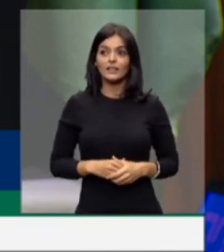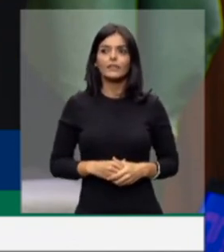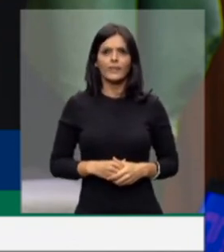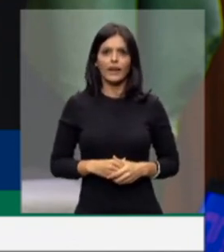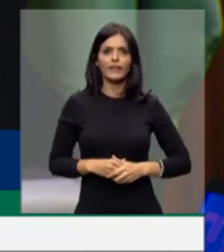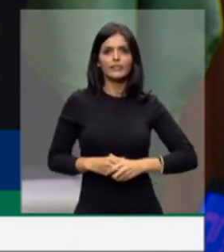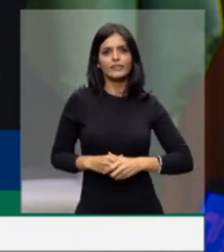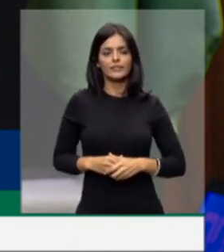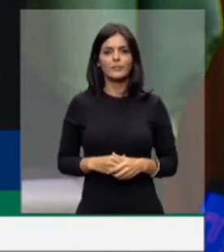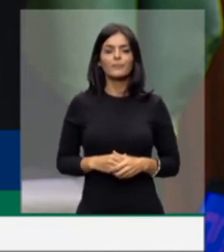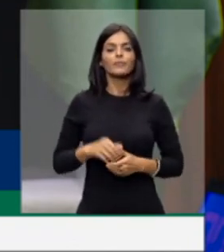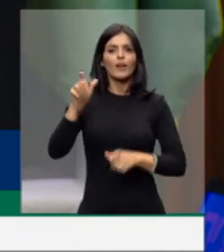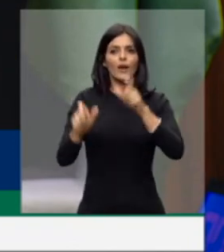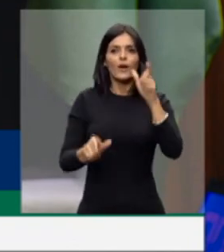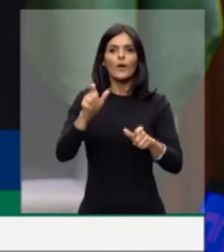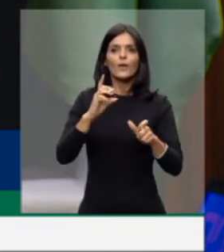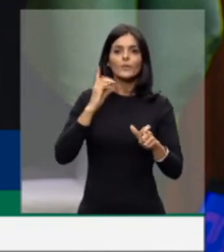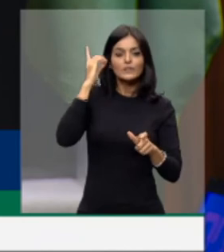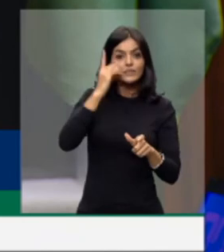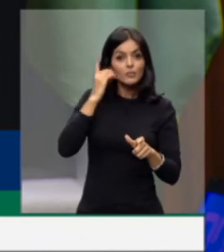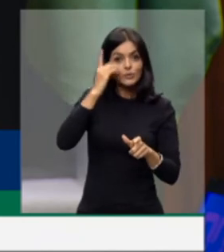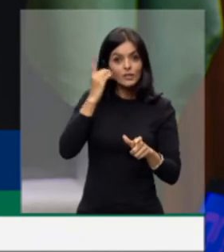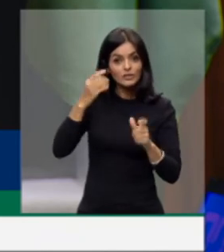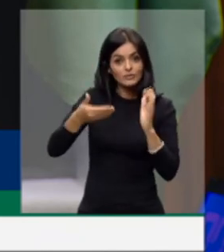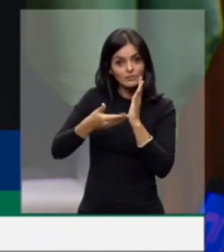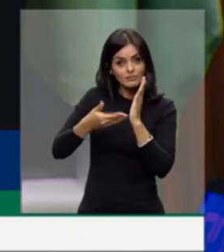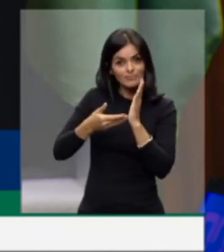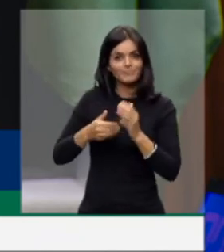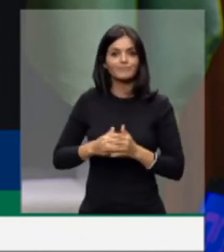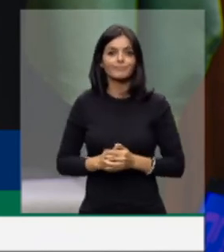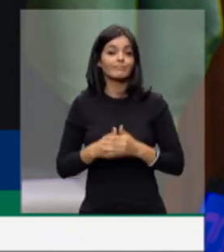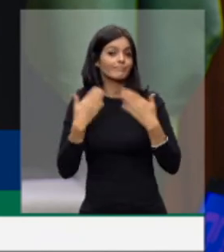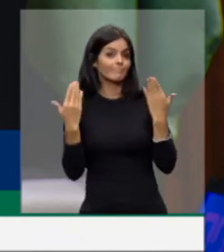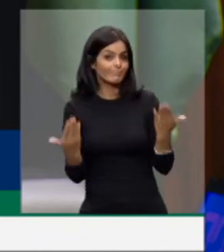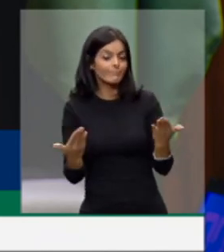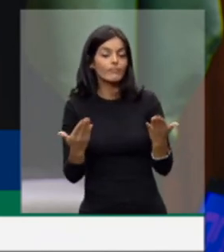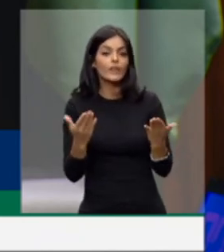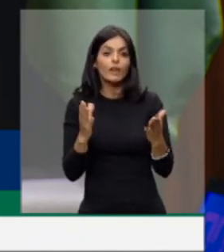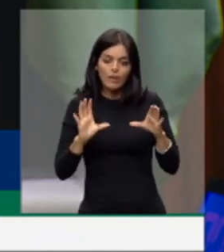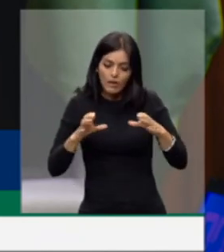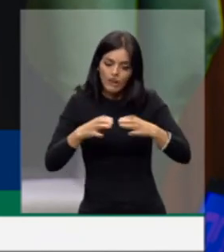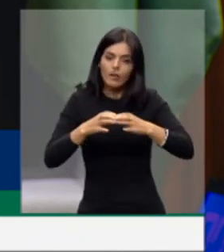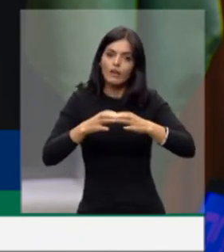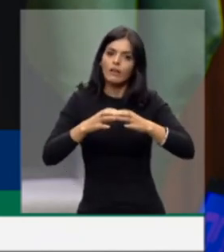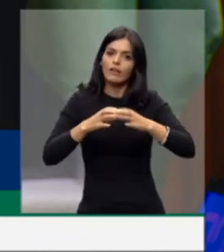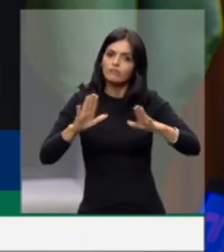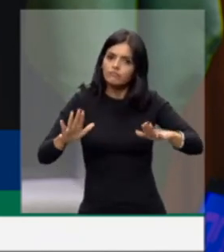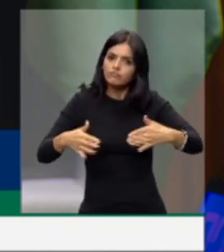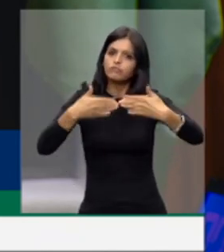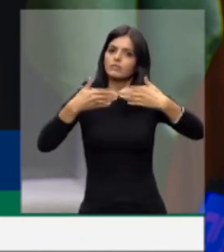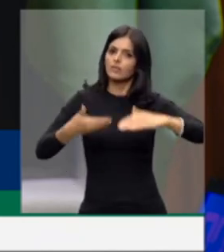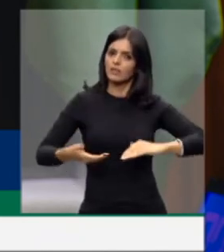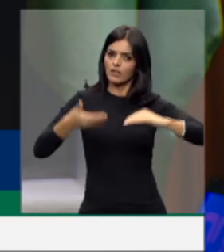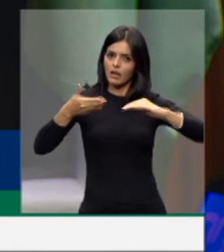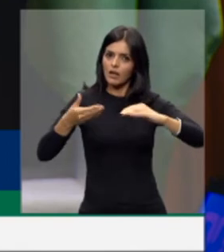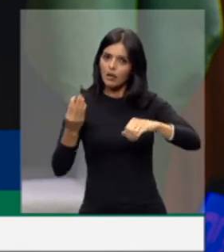NTEGRA, APROVADO AQUI PELA AMPLA MAIORIA, SE NÃO A UNANIMIDADE DOS DEPUTADOS DA CÂMARA DOS DEPUTADOS. PORTANTO ENCONTRA ENTRE O